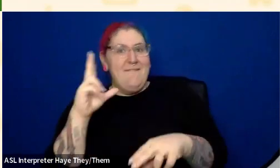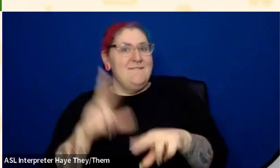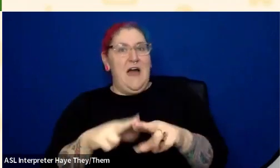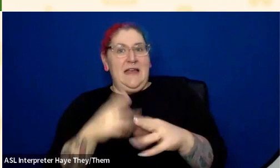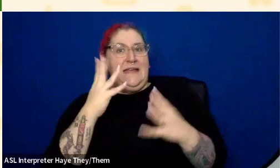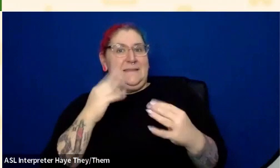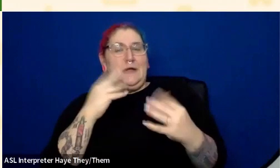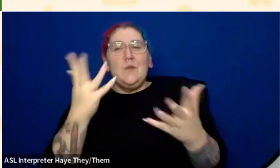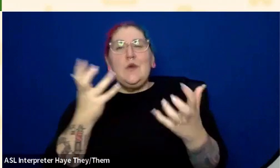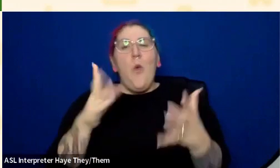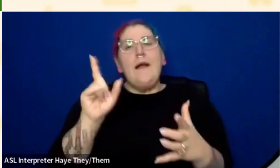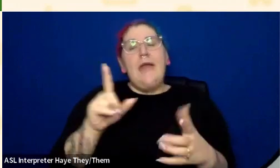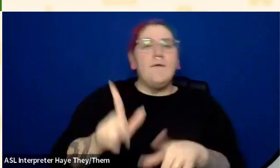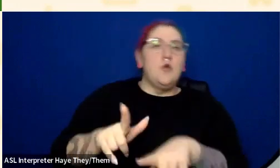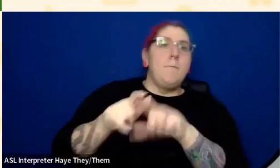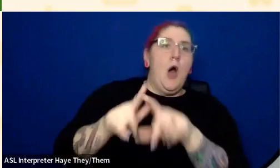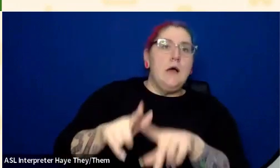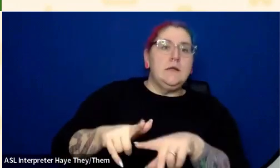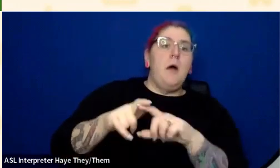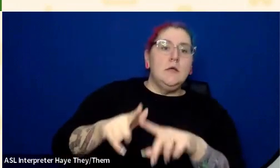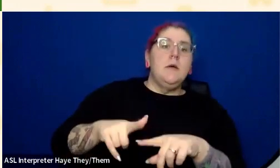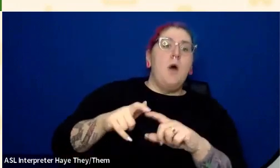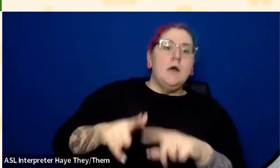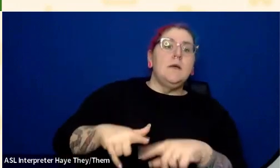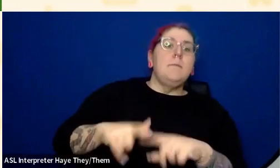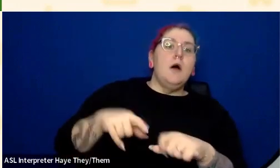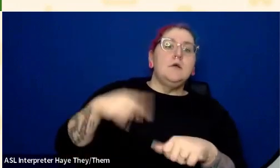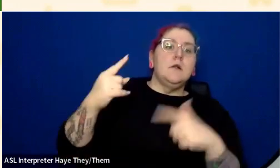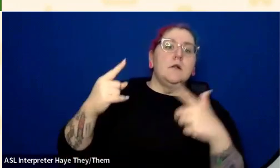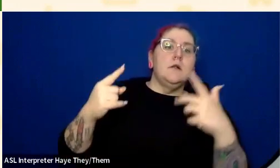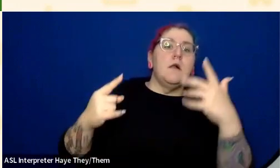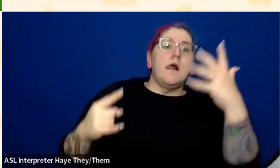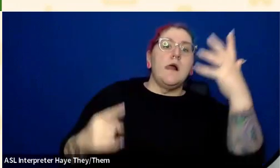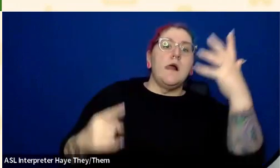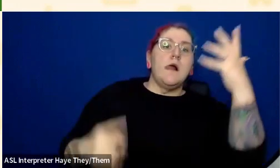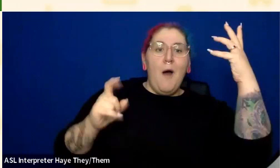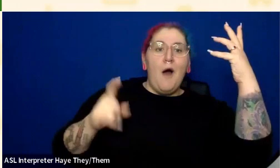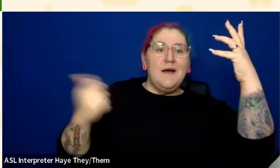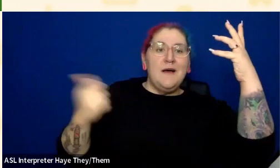al tener un botón de alternancia en la parte superior de la página. Le damos a alguien la capacidad de controlar esa animación